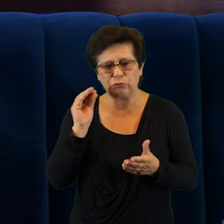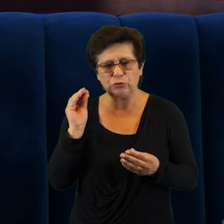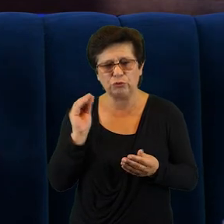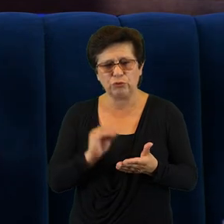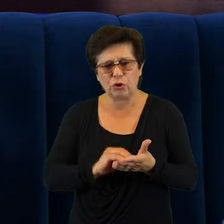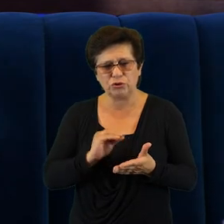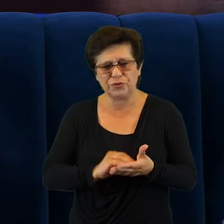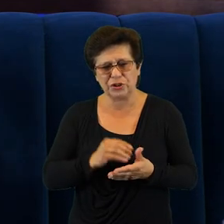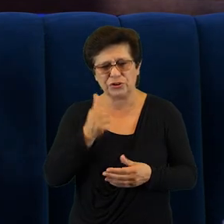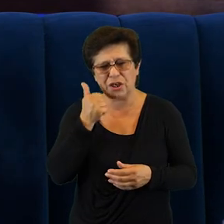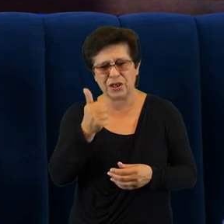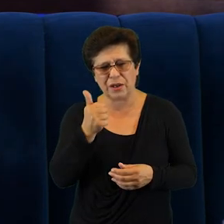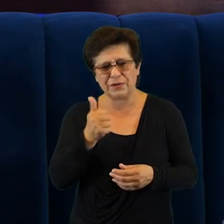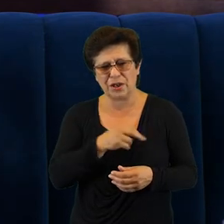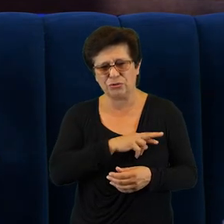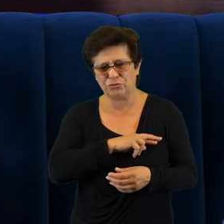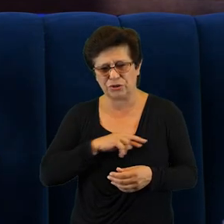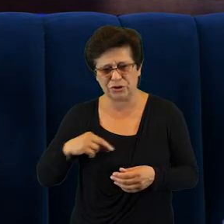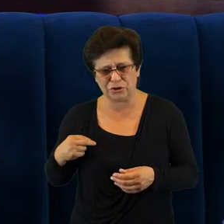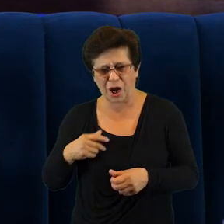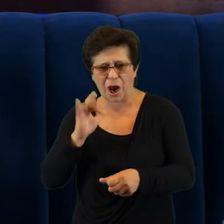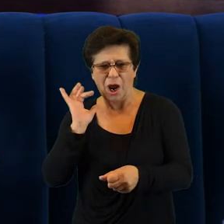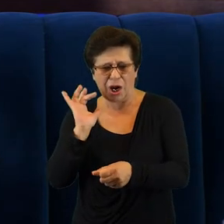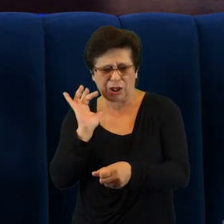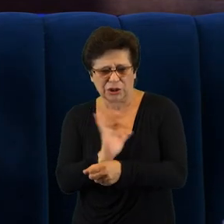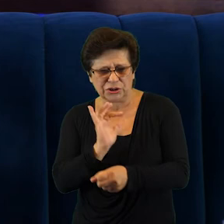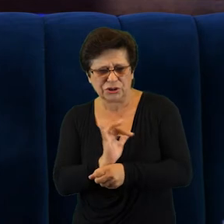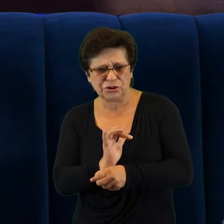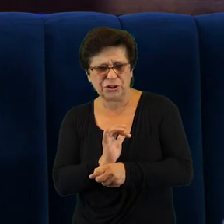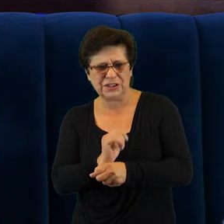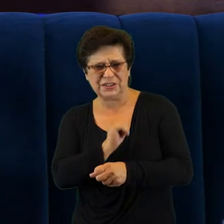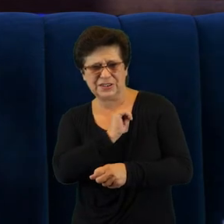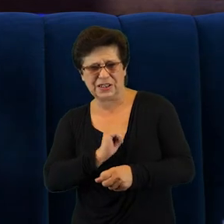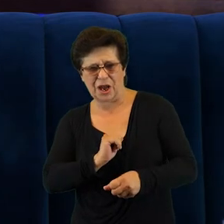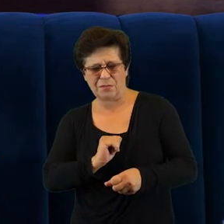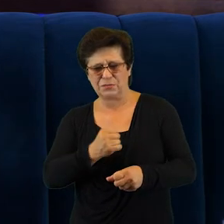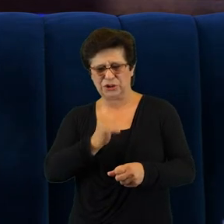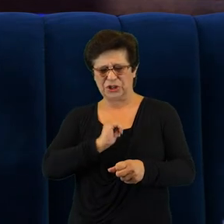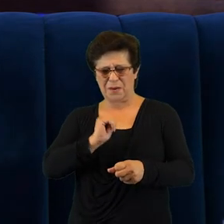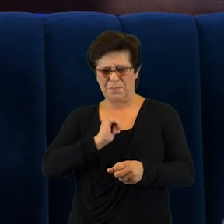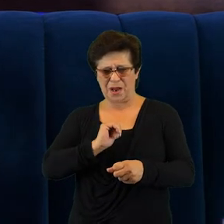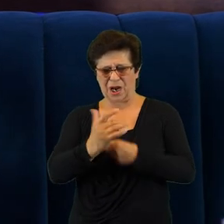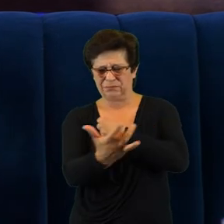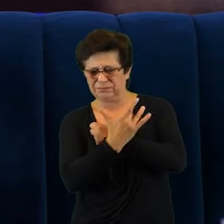tak jak są krytyczni wobec samych siebie Żydzi, tak jak są pełni humoru, żartu, zjadliwości,